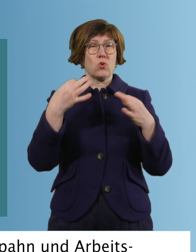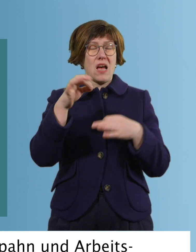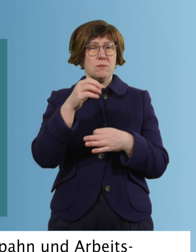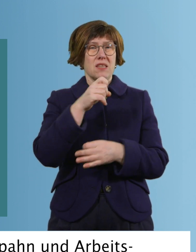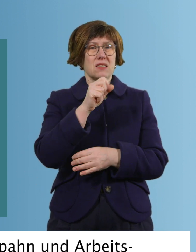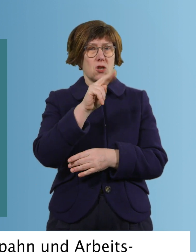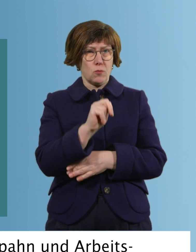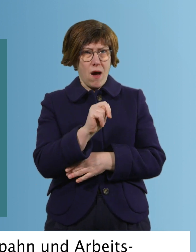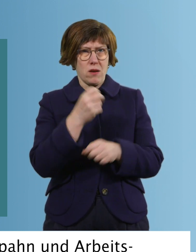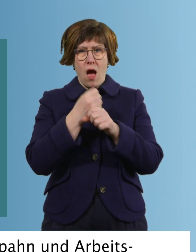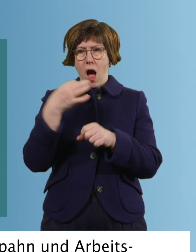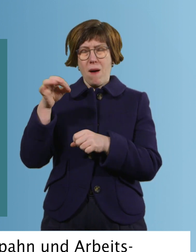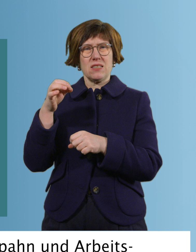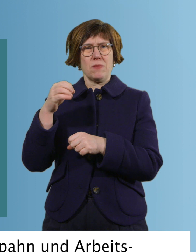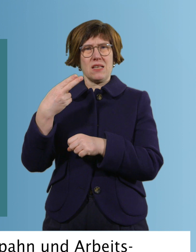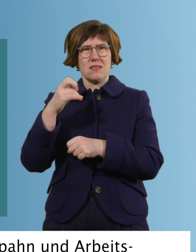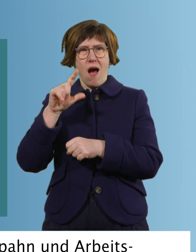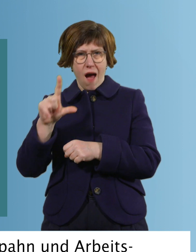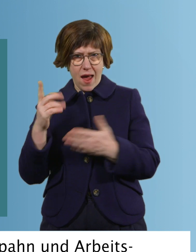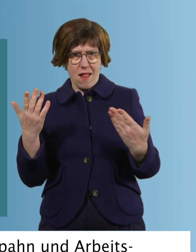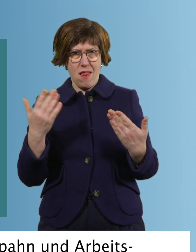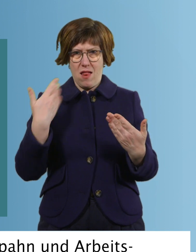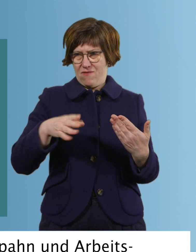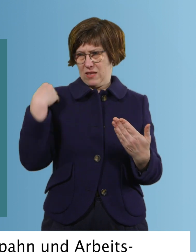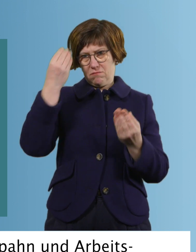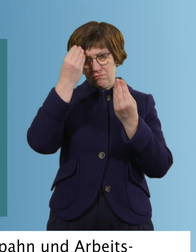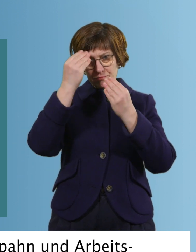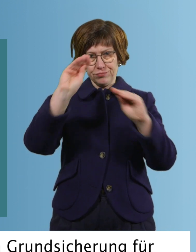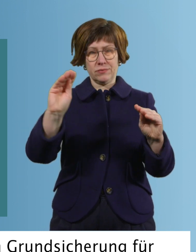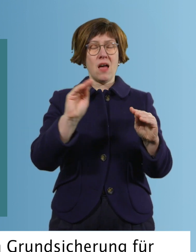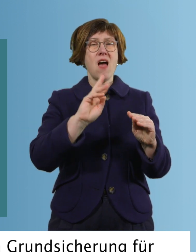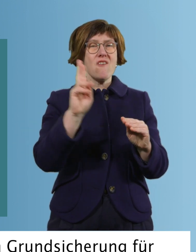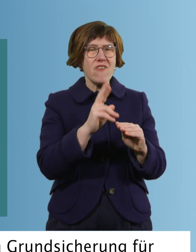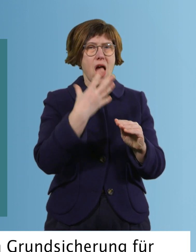Gesundheitsminister Jens Spahn und Arbeitsminister Hubertus Heil gaben bekannt, dass Leistungsbezieher